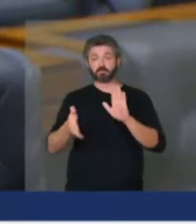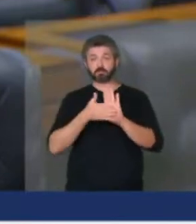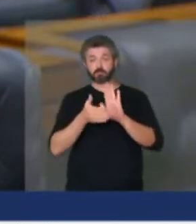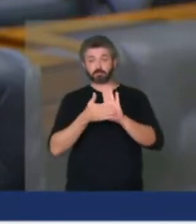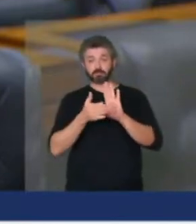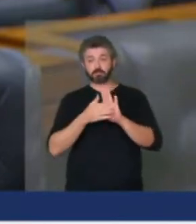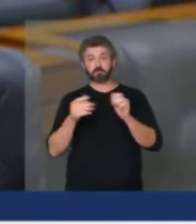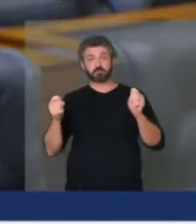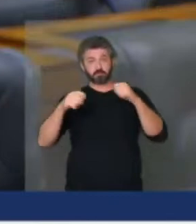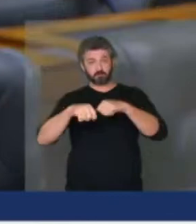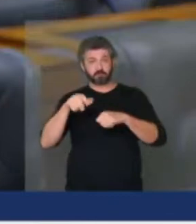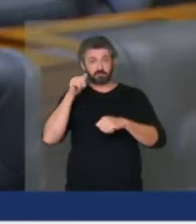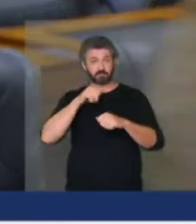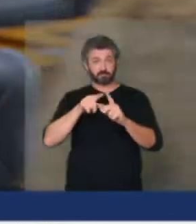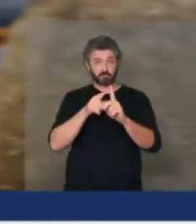TRABALHAR. E AQUI SE FALA EM ATESTADO QUANDO SE SABE QUE